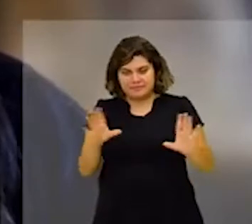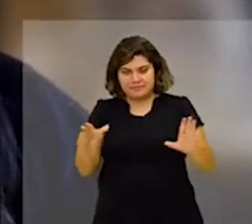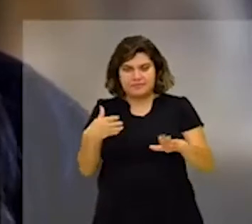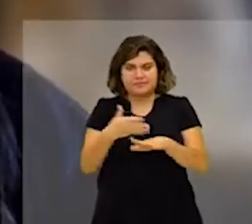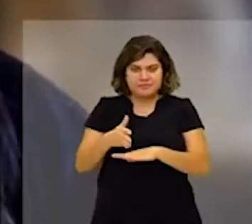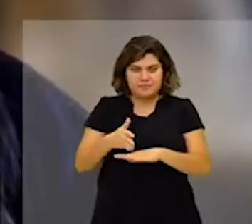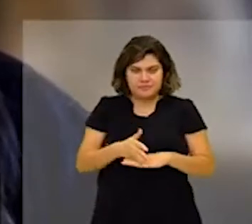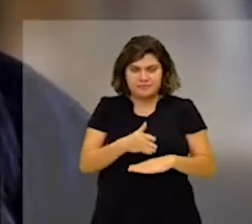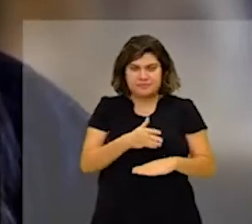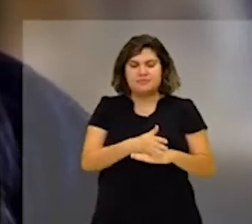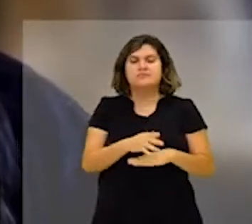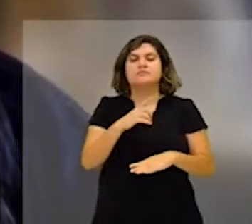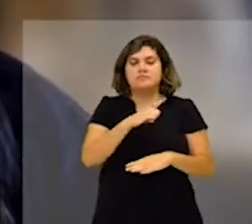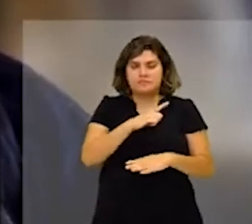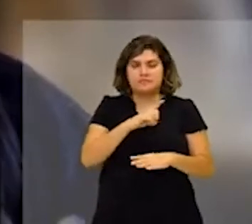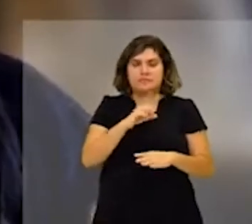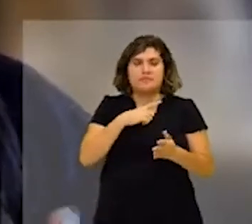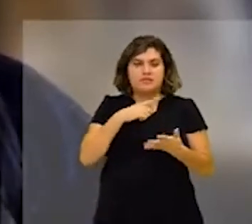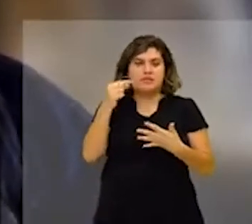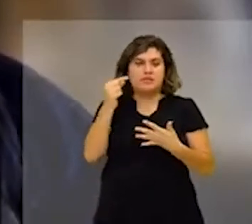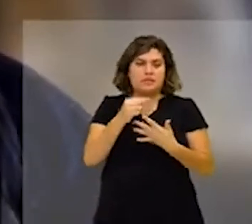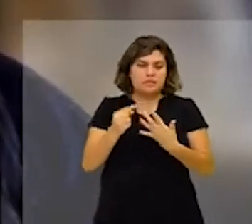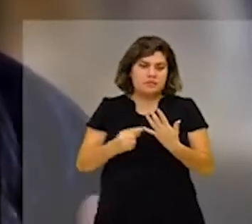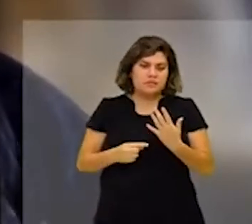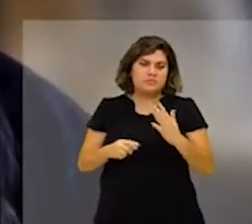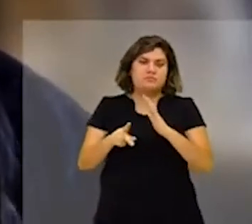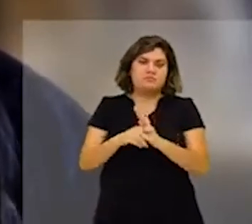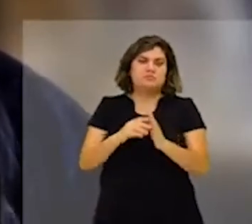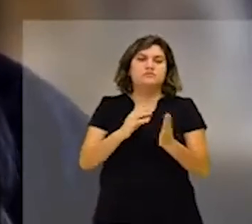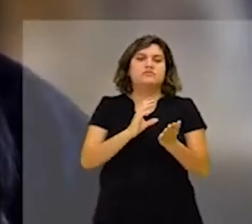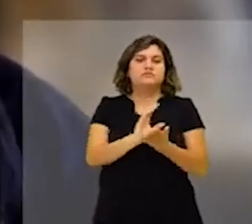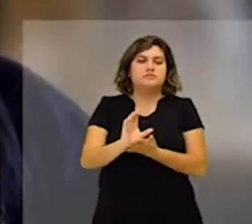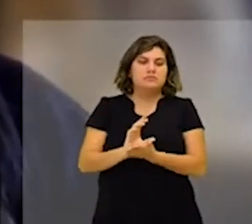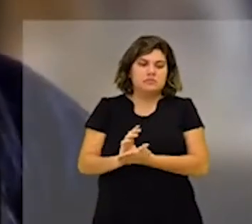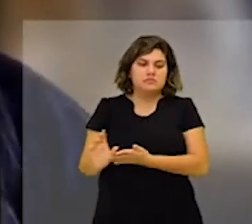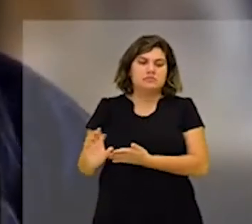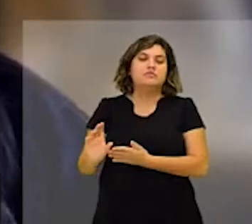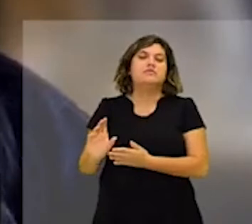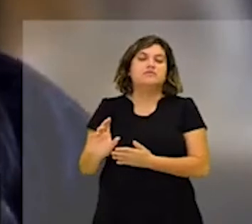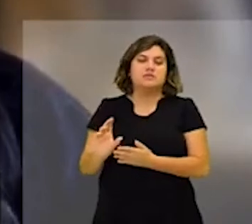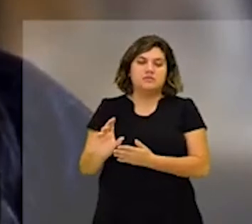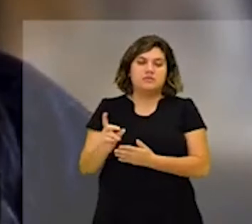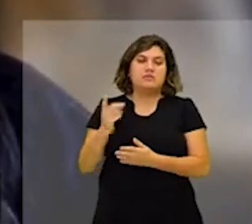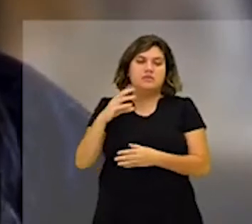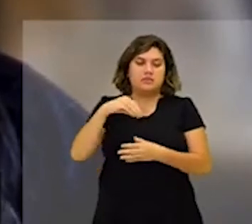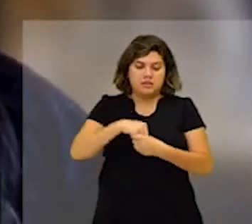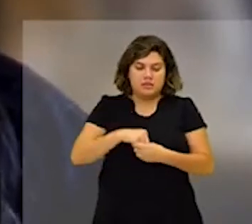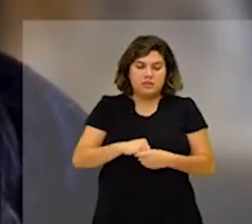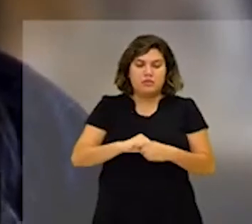transparente dos critérios de distribuição das verbas e acompanhamento dentro do partido para que